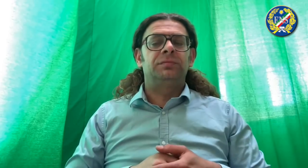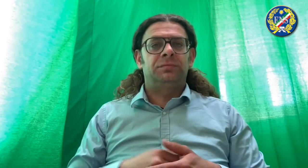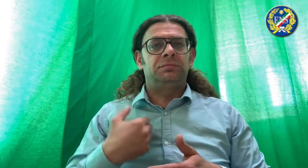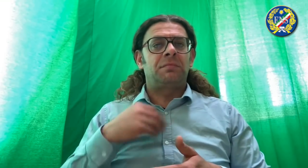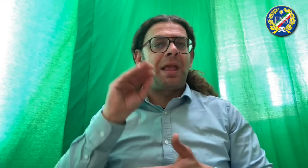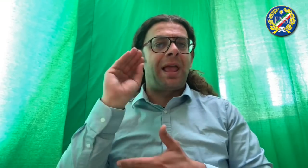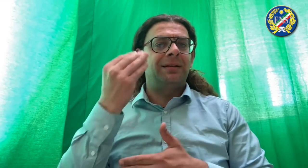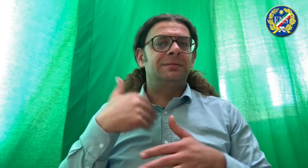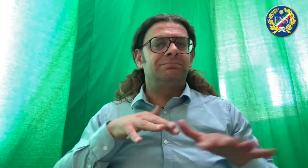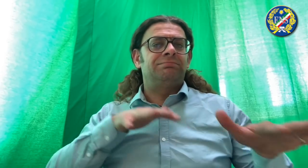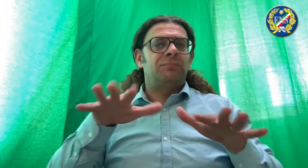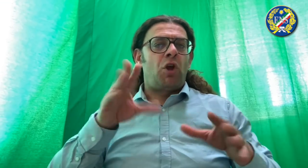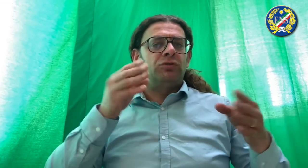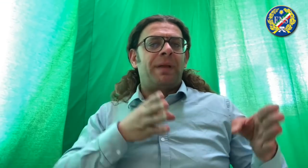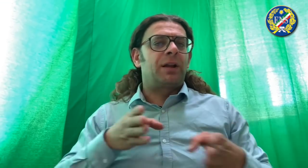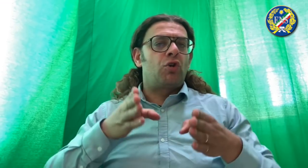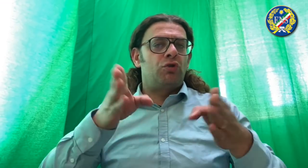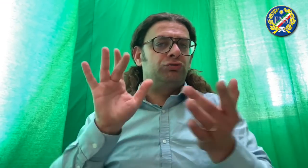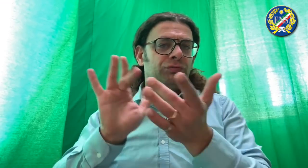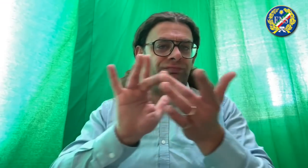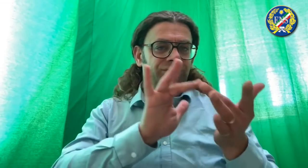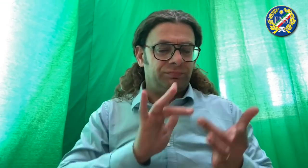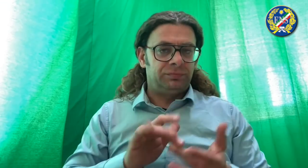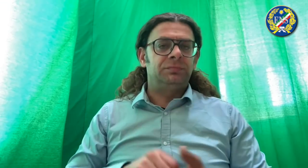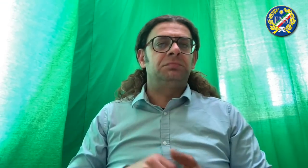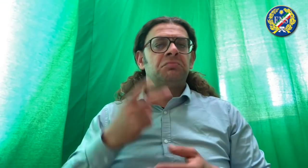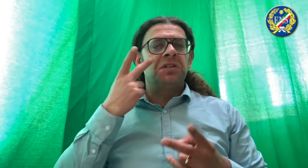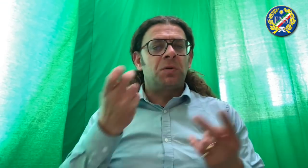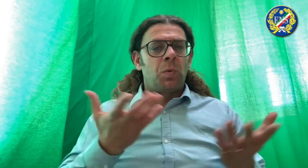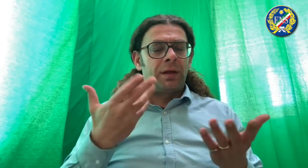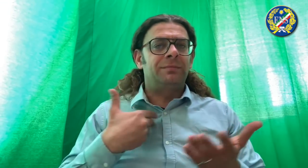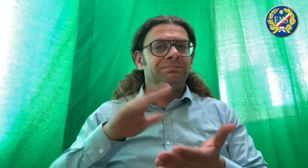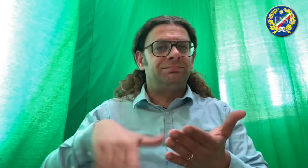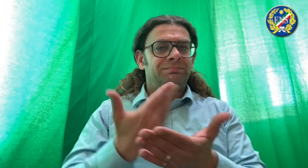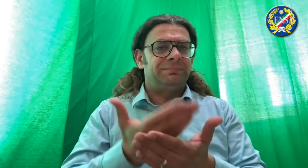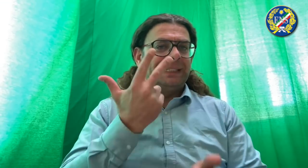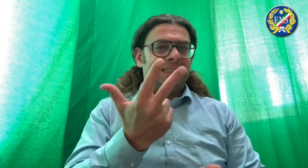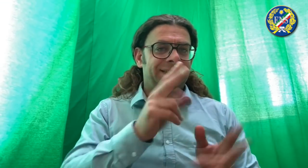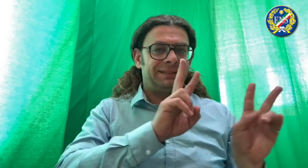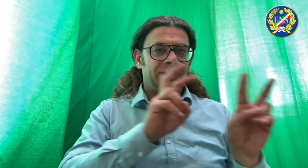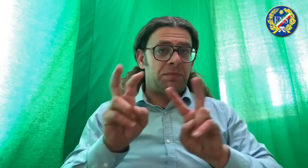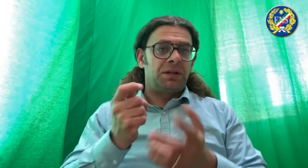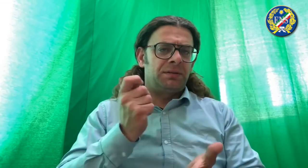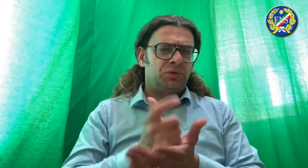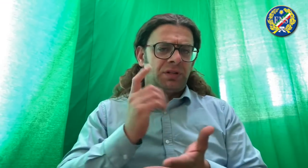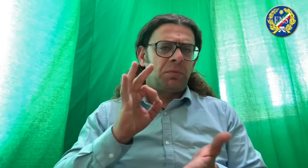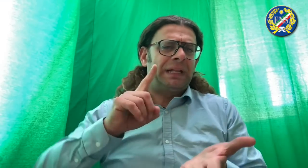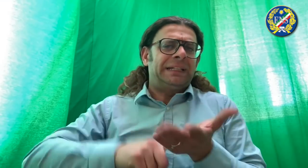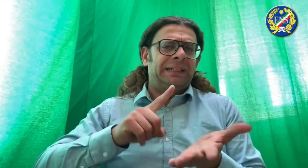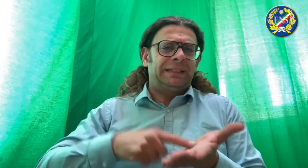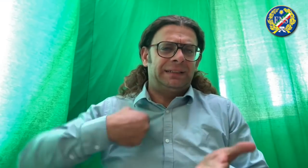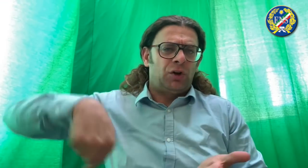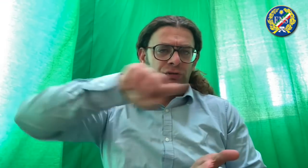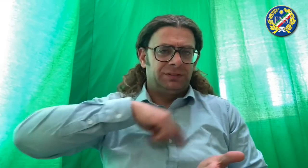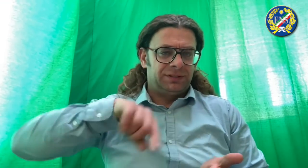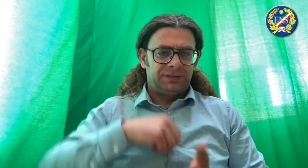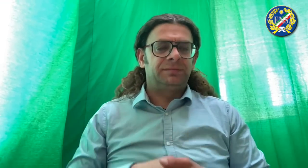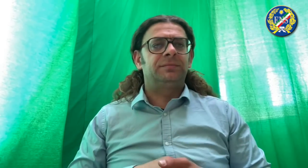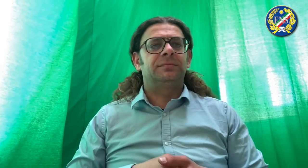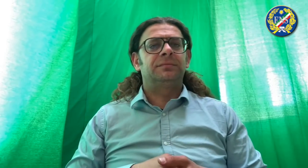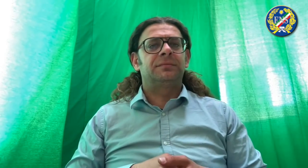L’ENS ha iniziato il suo percorso di mobilitazione riguardo a una serie di proposte relative a tre temi importanti che costituiscono i nostri diritti.